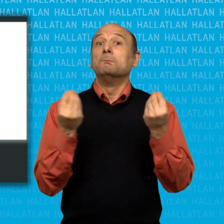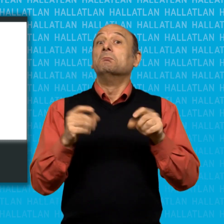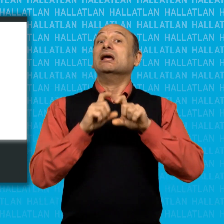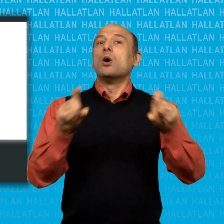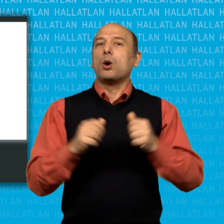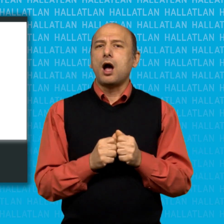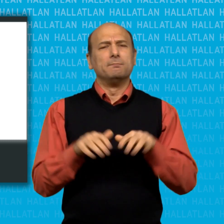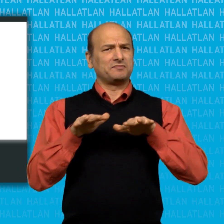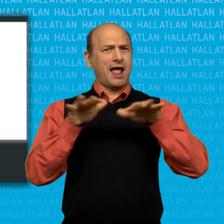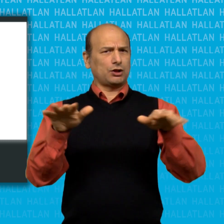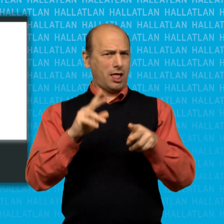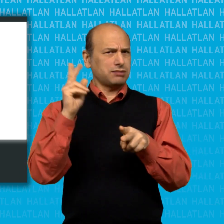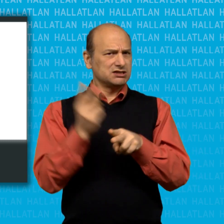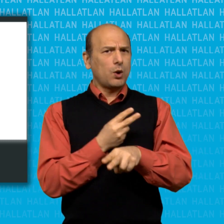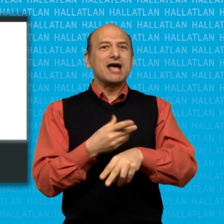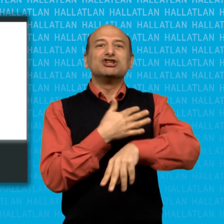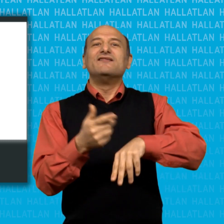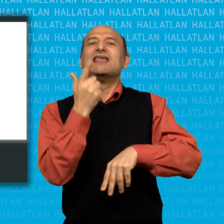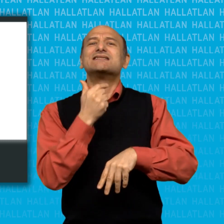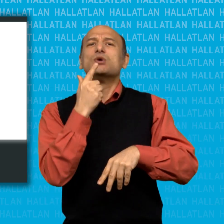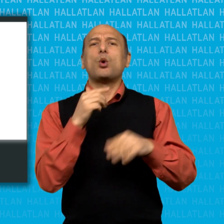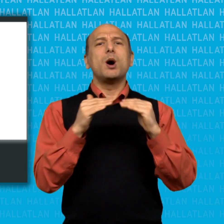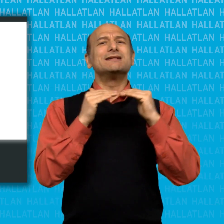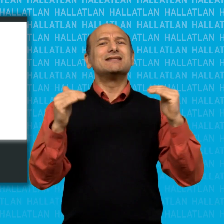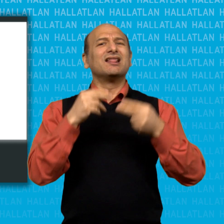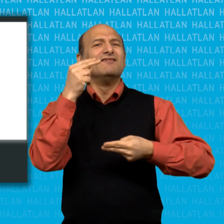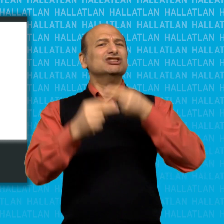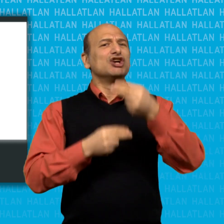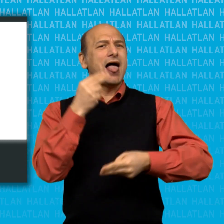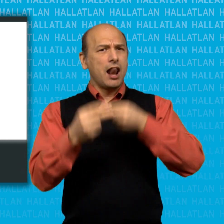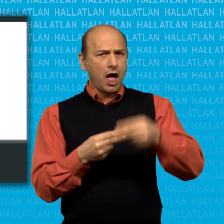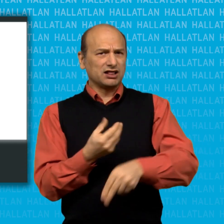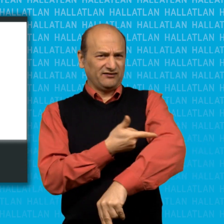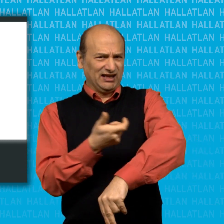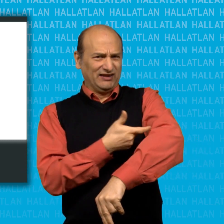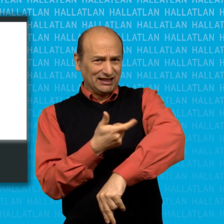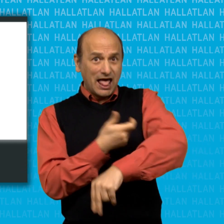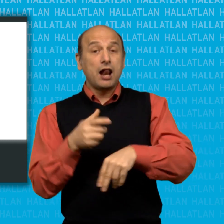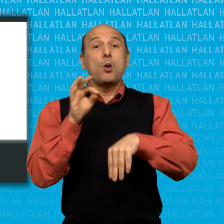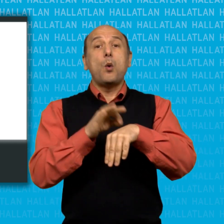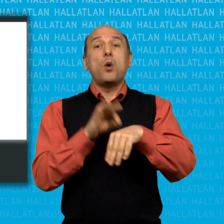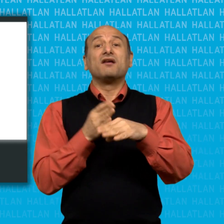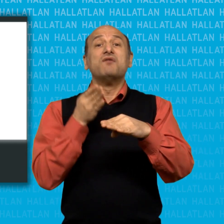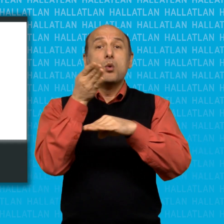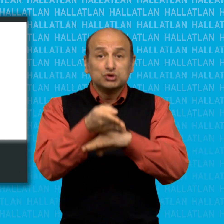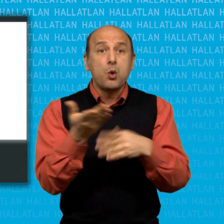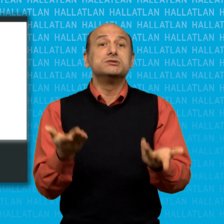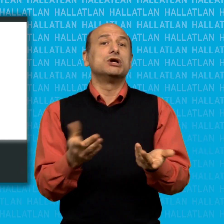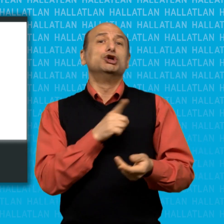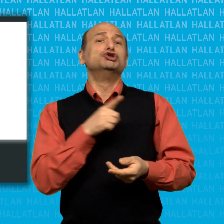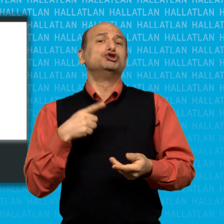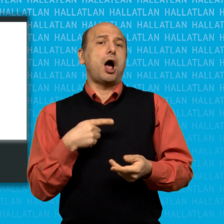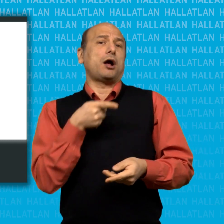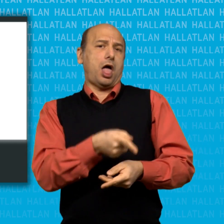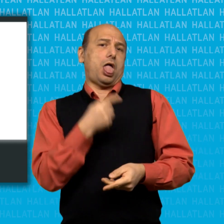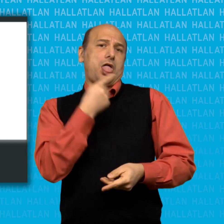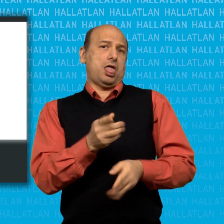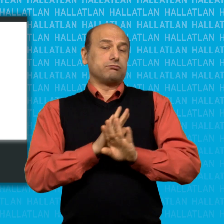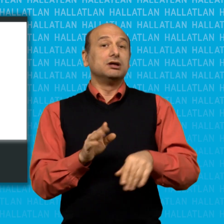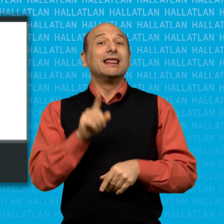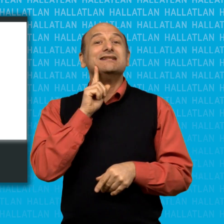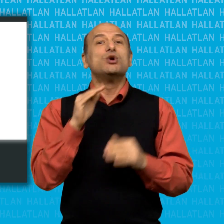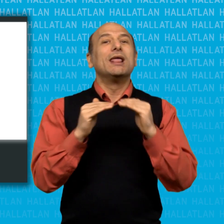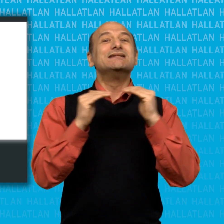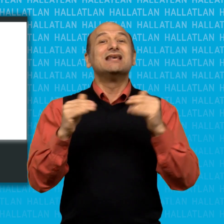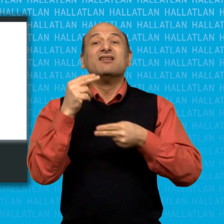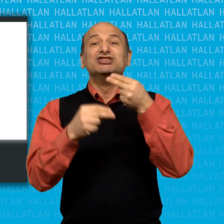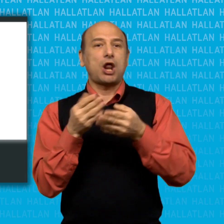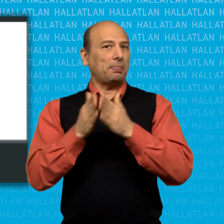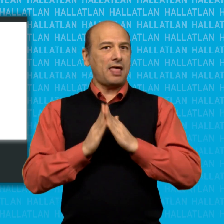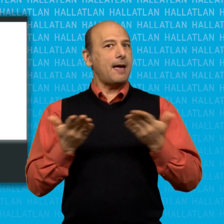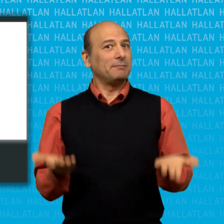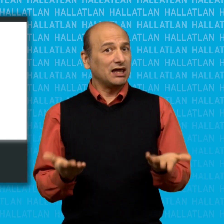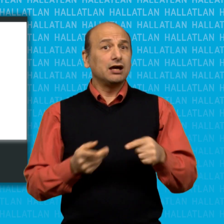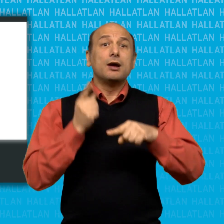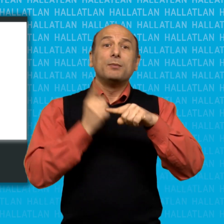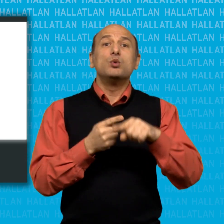Ennek oka, hogy vércukorszint-vizsgálatkor az orvosok sokszor eleve nem kérik az inzulinszint vizsgálatát,